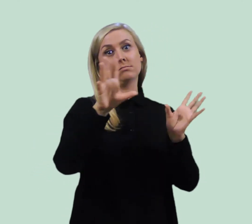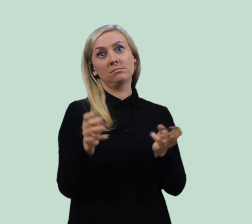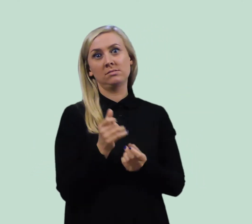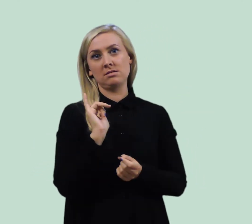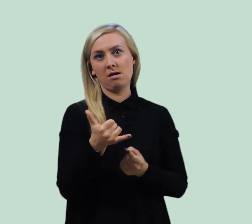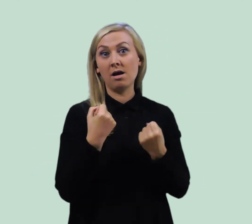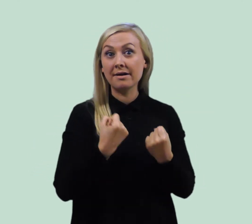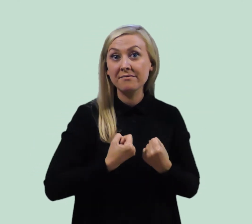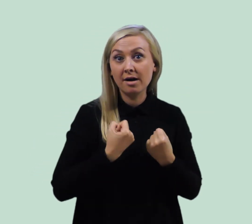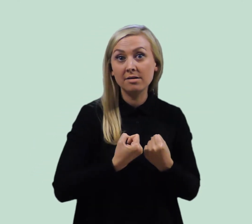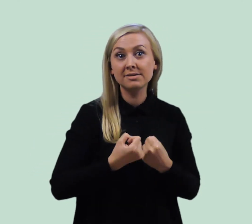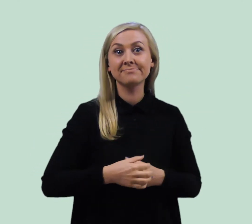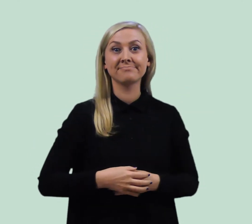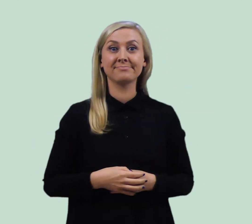Das ist alles Gewalt.